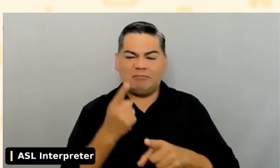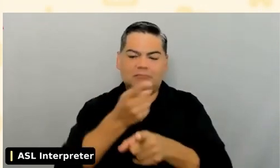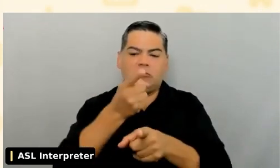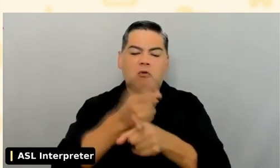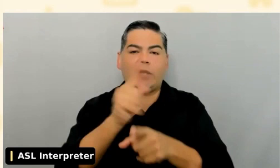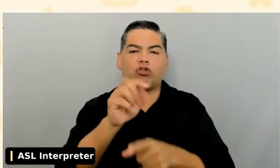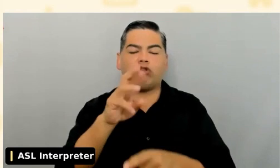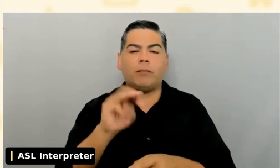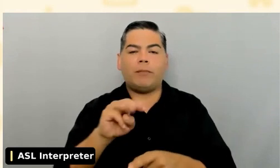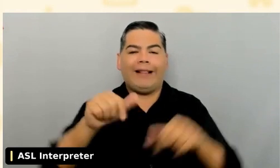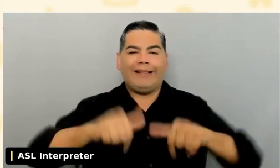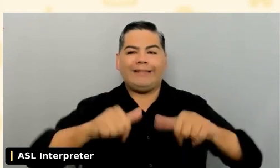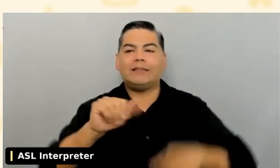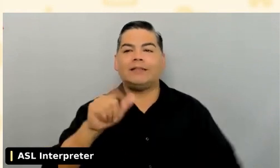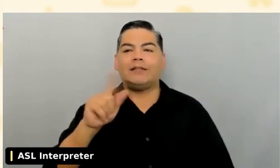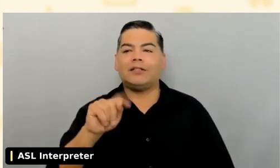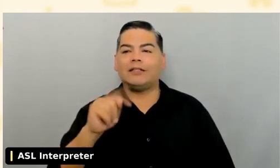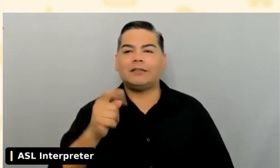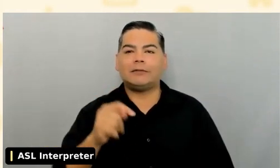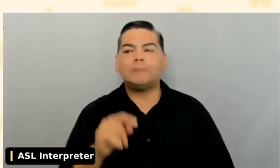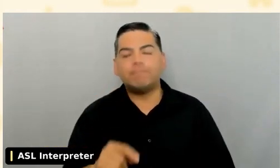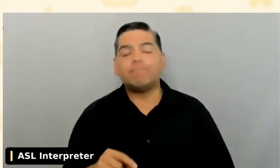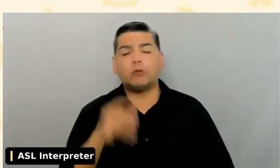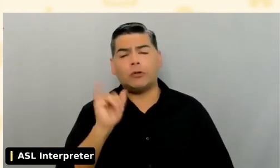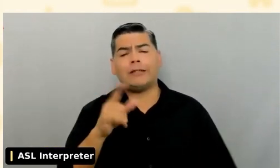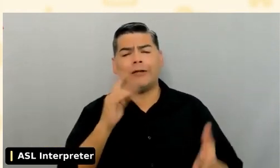Eso es algo que yo recomiendo verificar en tus complementos.